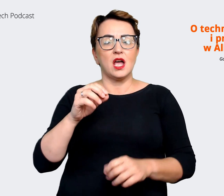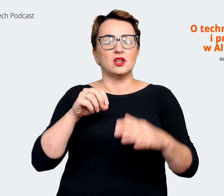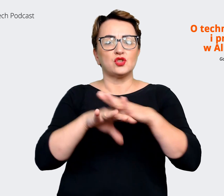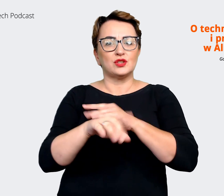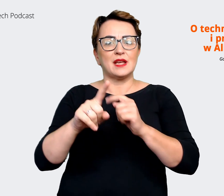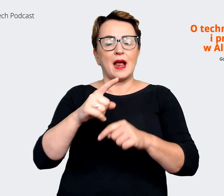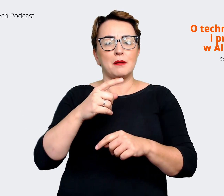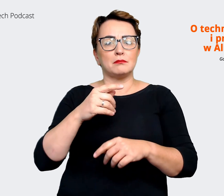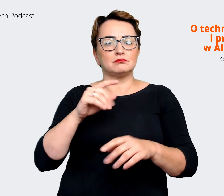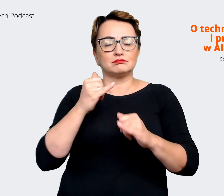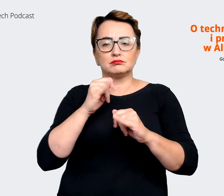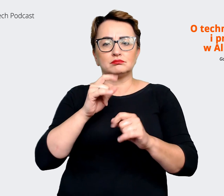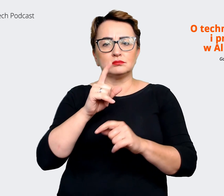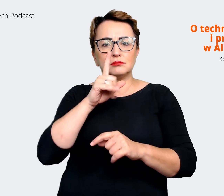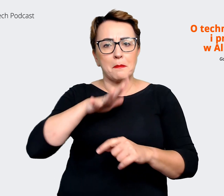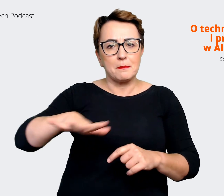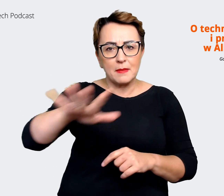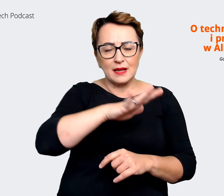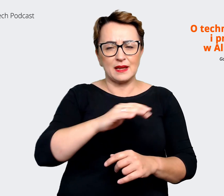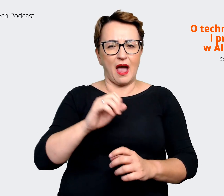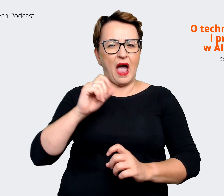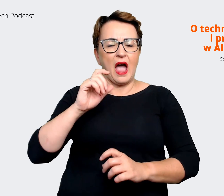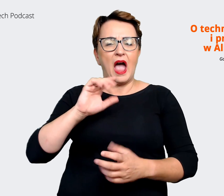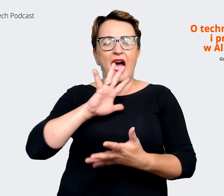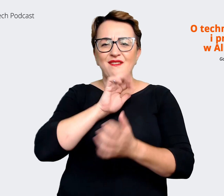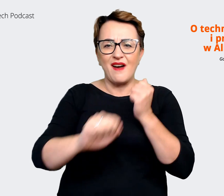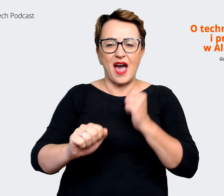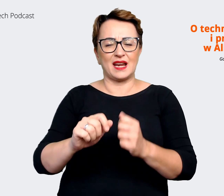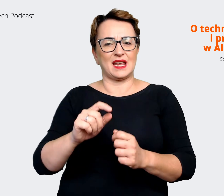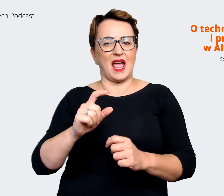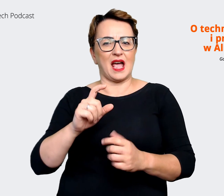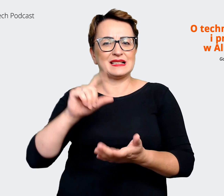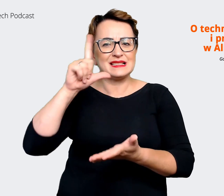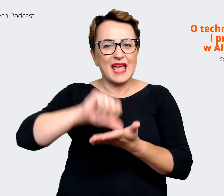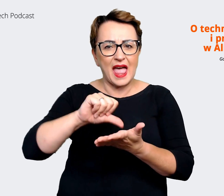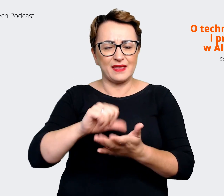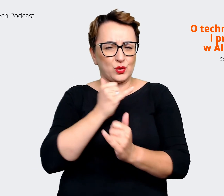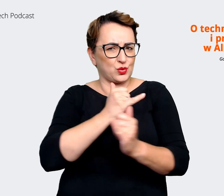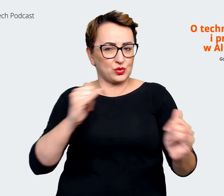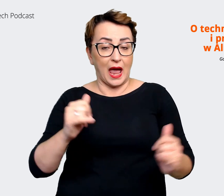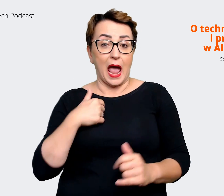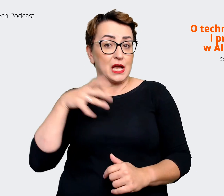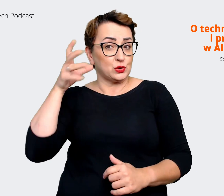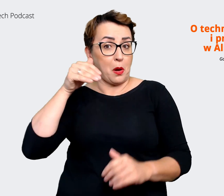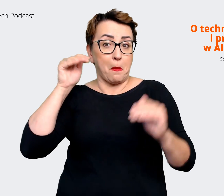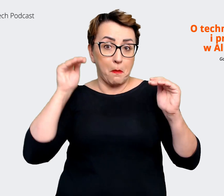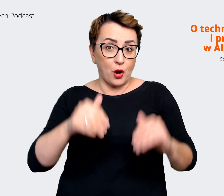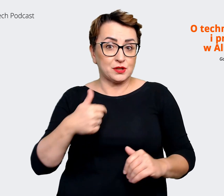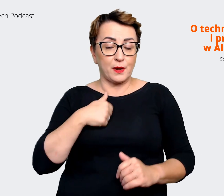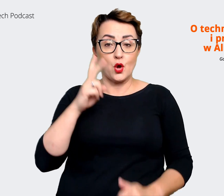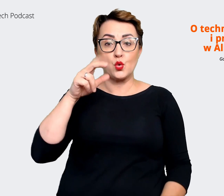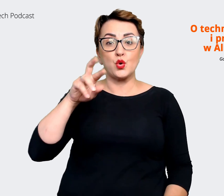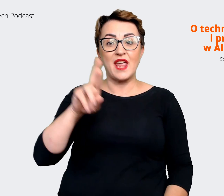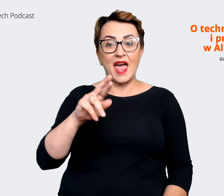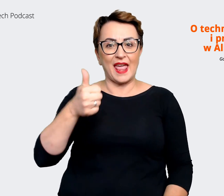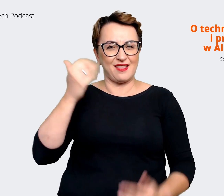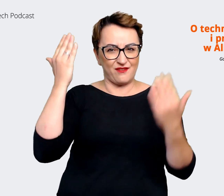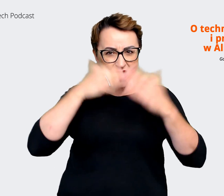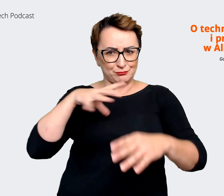komentarzy, awarii etc. Słyszałem, że można zostać kurierem na jeden wieczór. No muszę ponegocjować z żoną, kiedy będę mógł porozwozić paczki. Prowadzący: To jest ciekawe, bo ja się